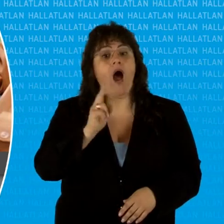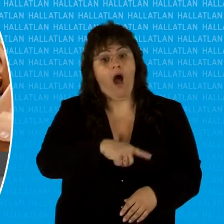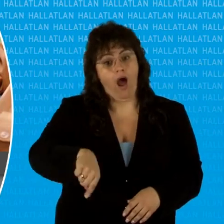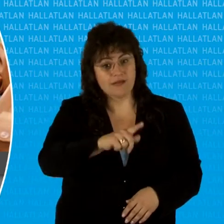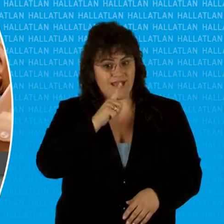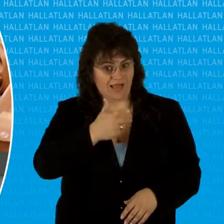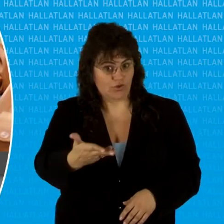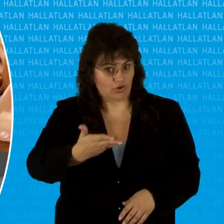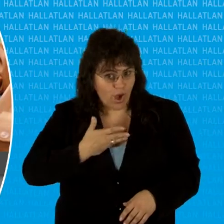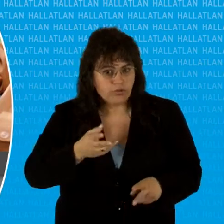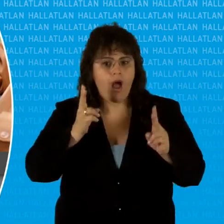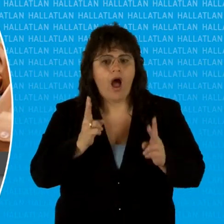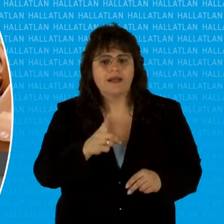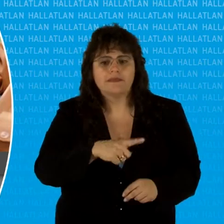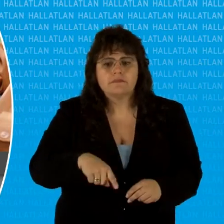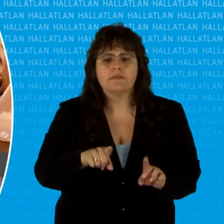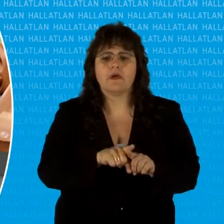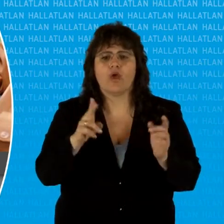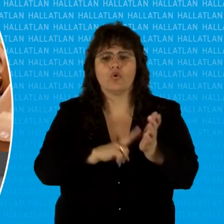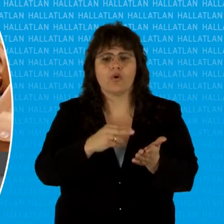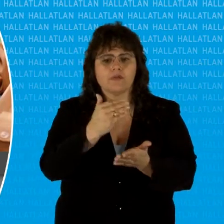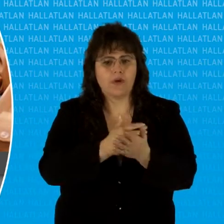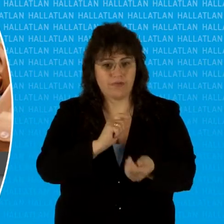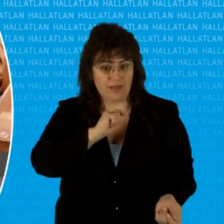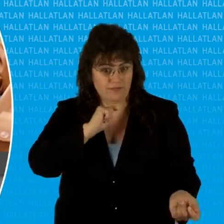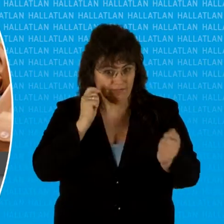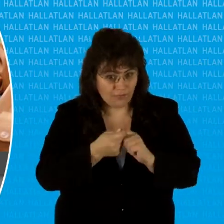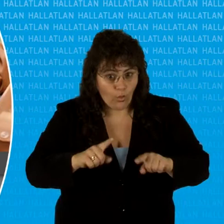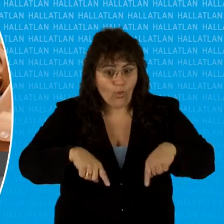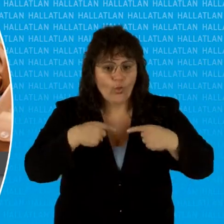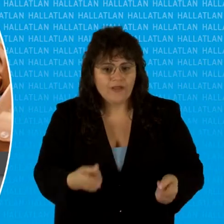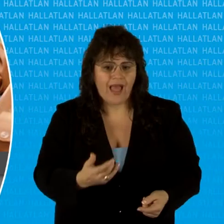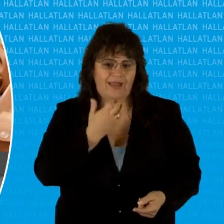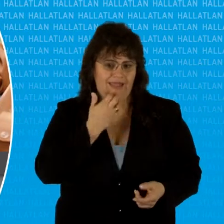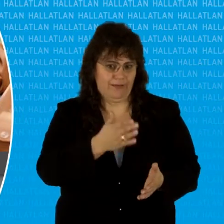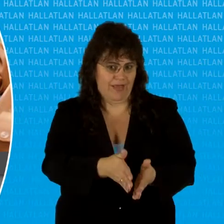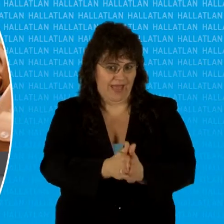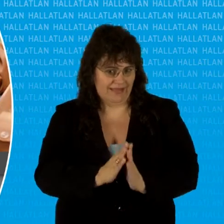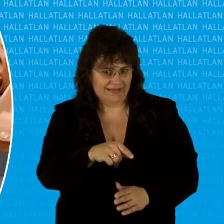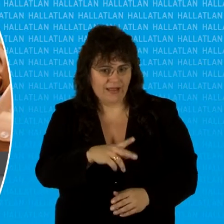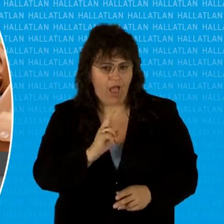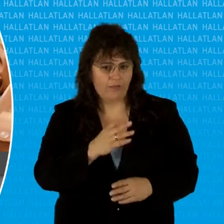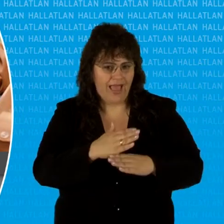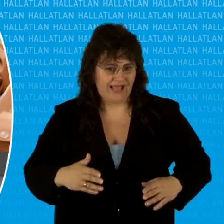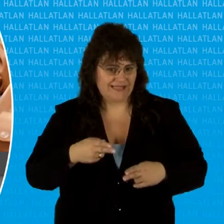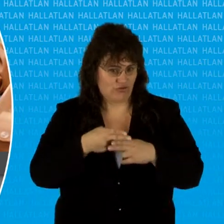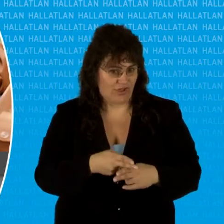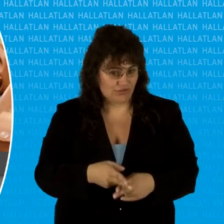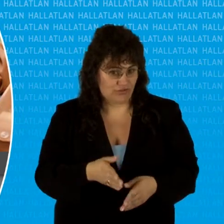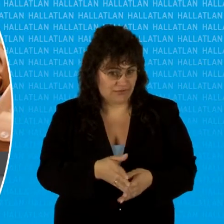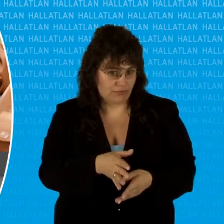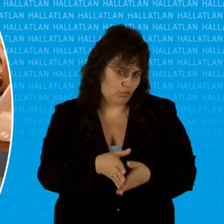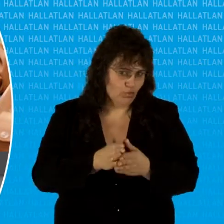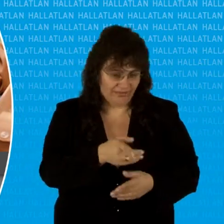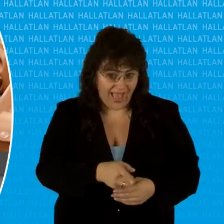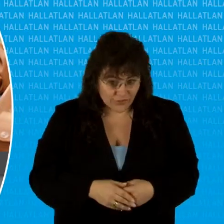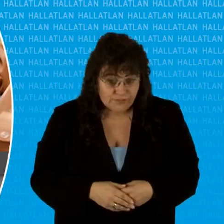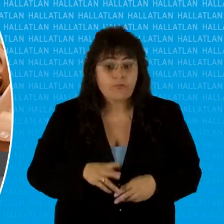Ez azokat érinti, akik a jogszabályváltozás hatályba lépése után fogják kérni a házi segítségnyújtást.